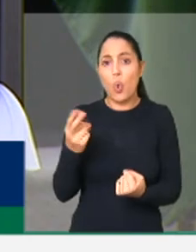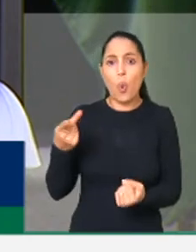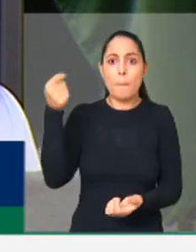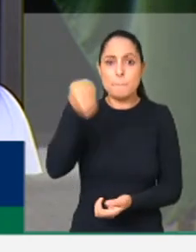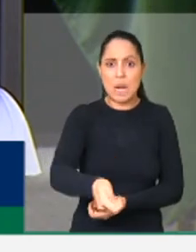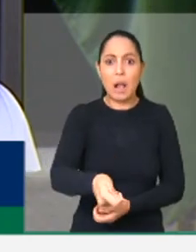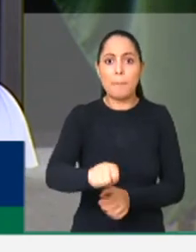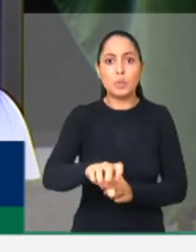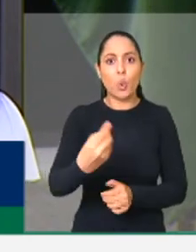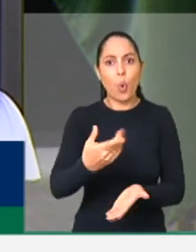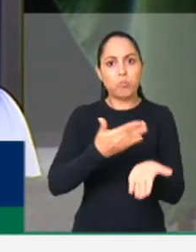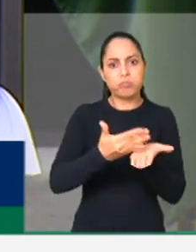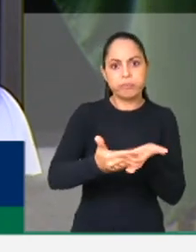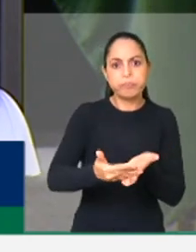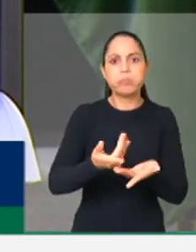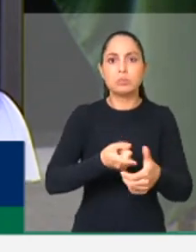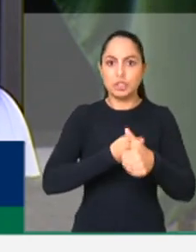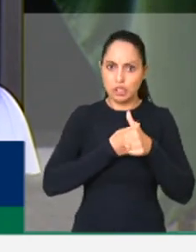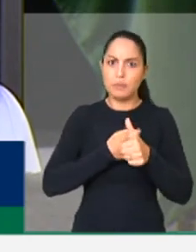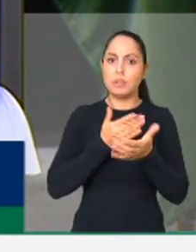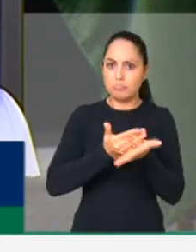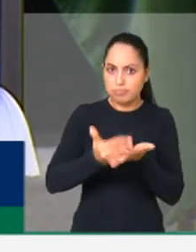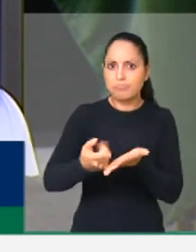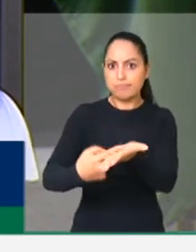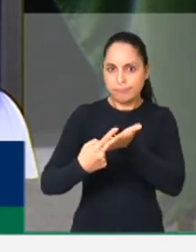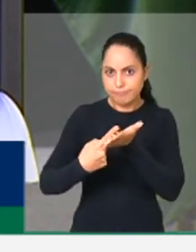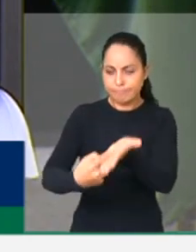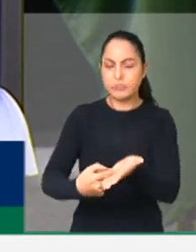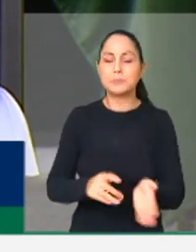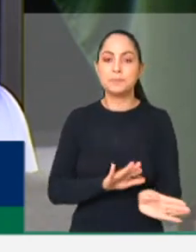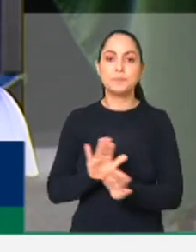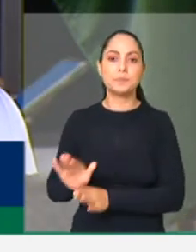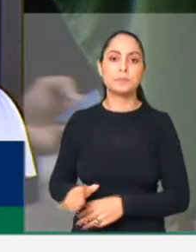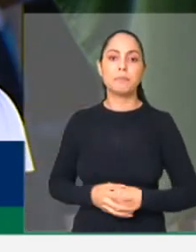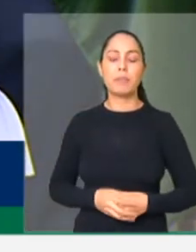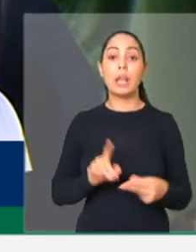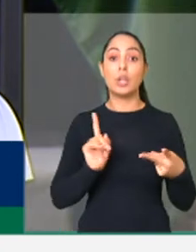QUE PELO PERFIL DE LONGO PRAZO DOS CRÉDITOS CONFERIDOS VIA DEBÊNTURES POSSIBILIDADE DE